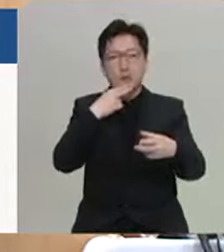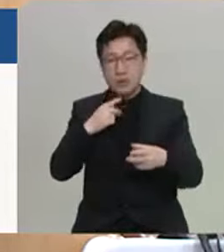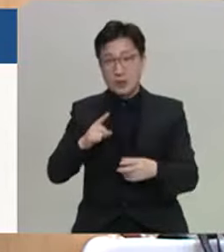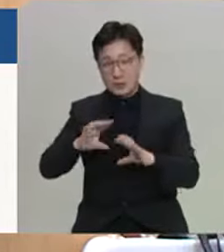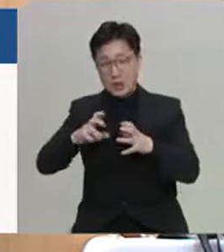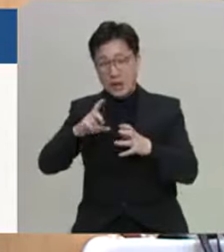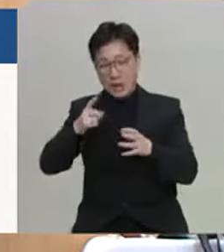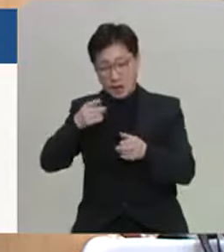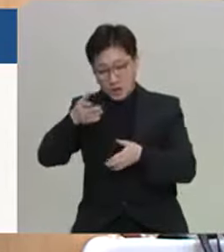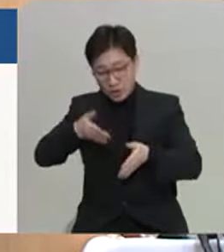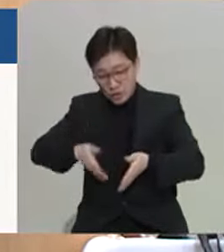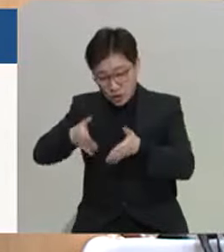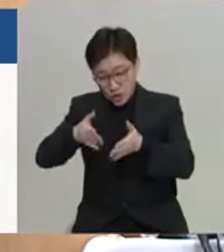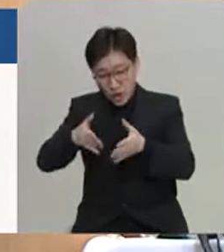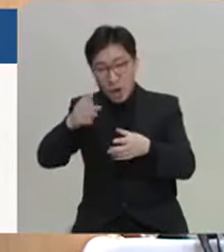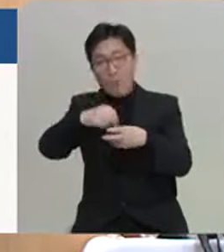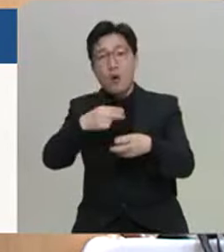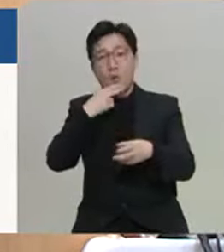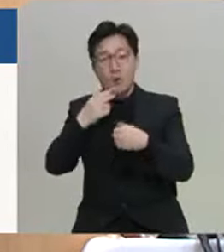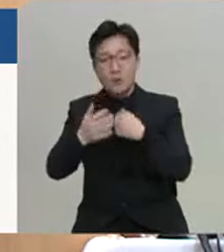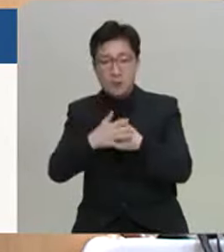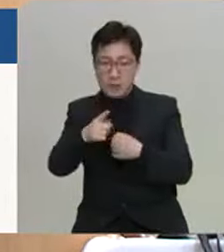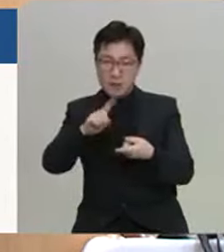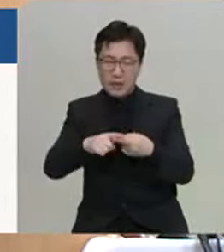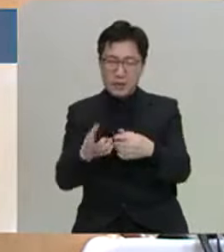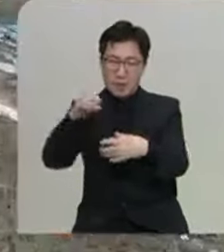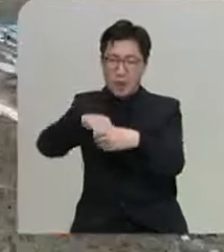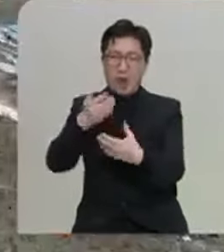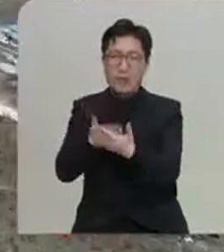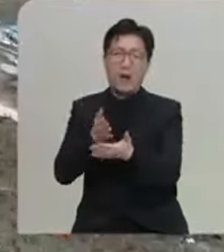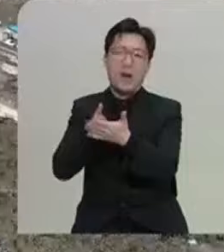고속도로 건설 계획을 수립 중이거 든요. 지금 거기에